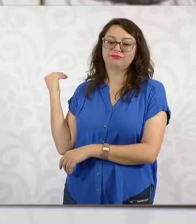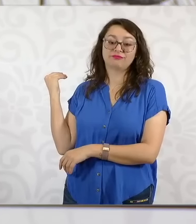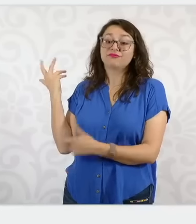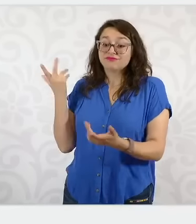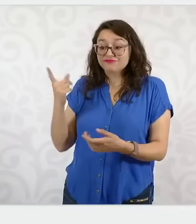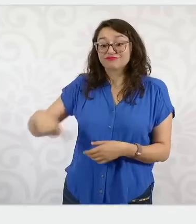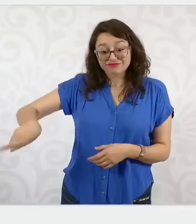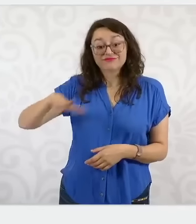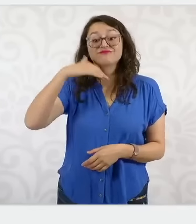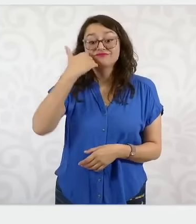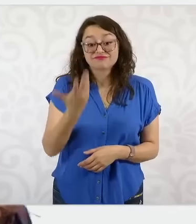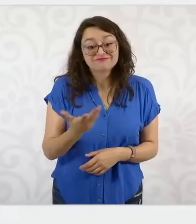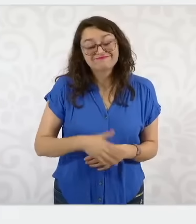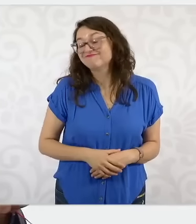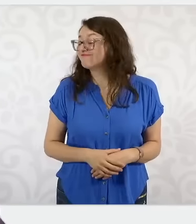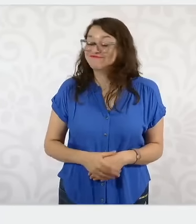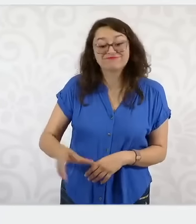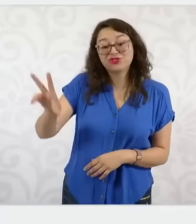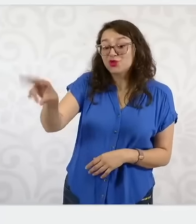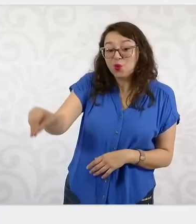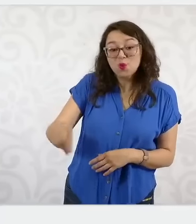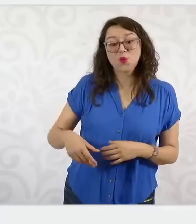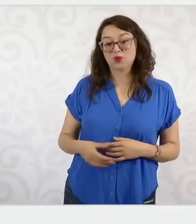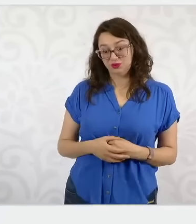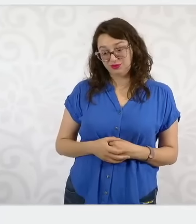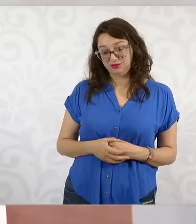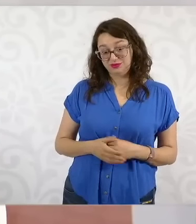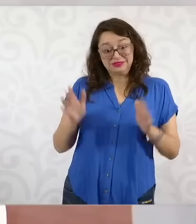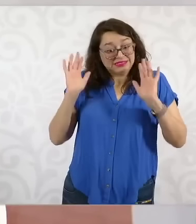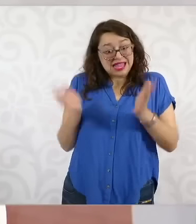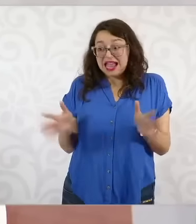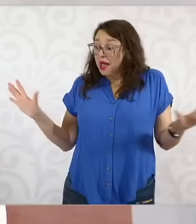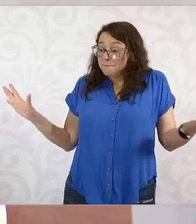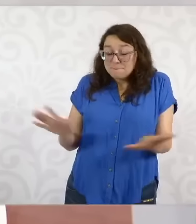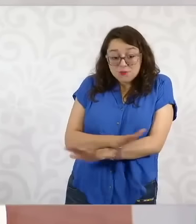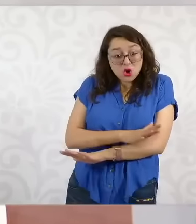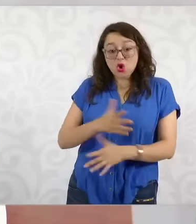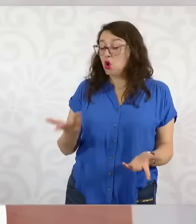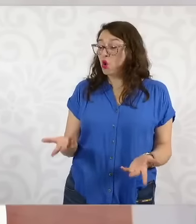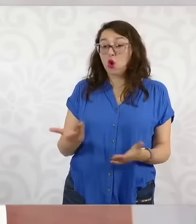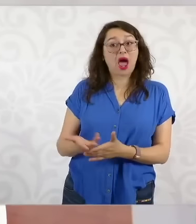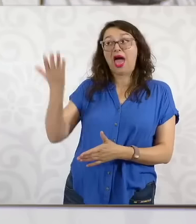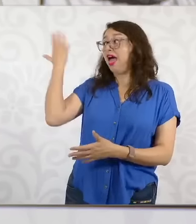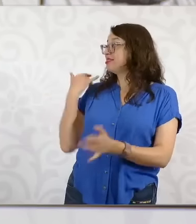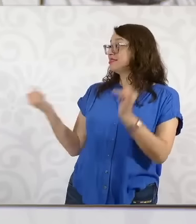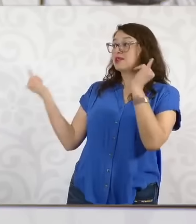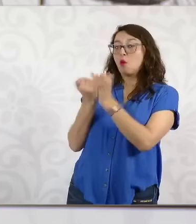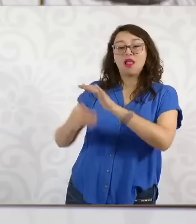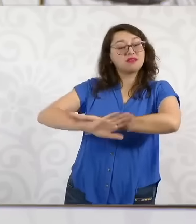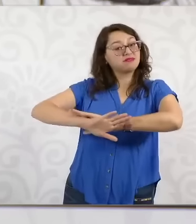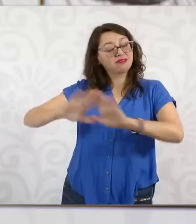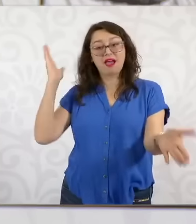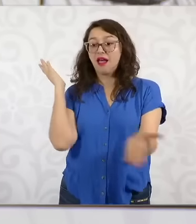Eso quieren. Pues no, México ya cambió. Ya no son los tiempos del pasado, ya no es el tiempo en que